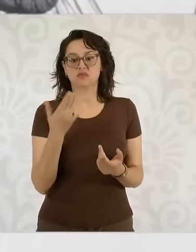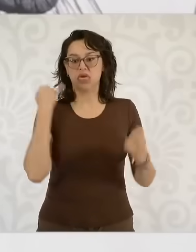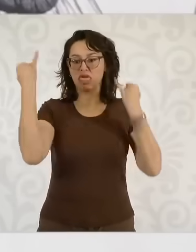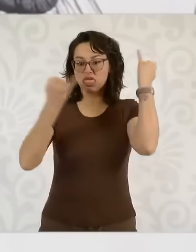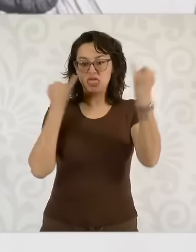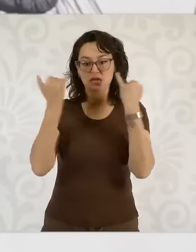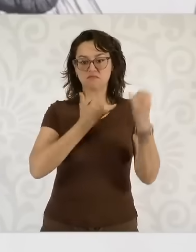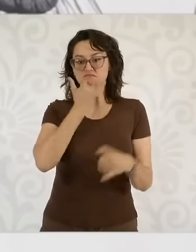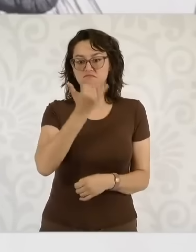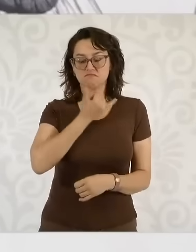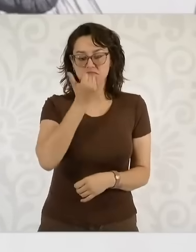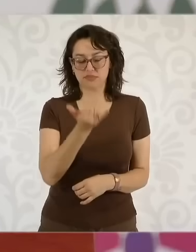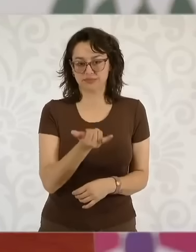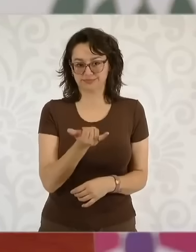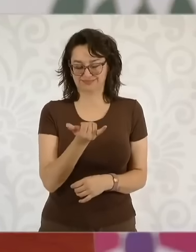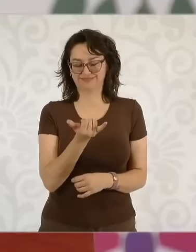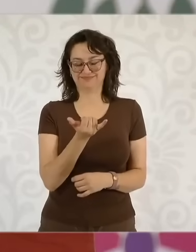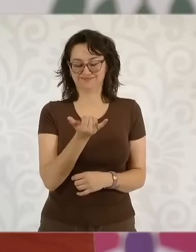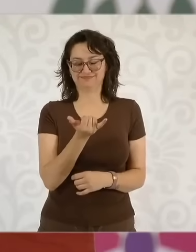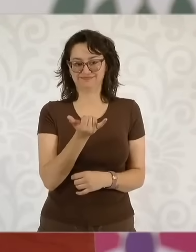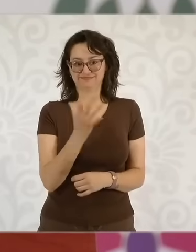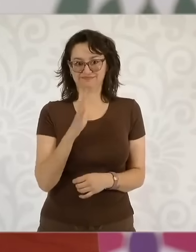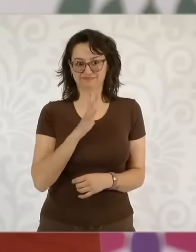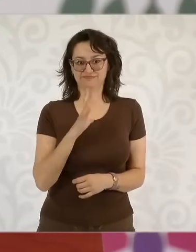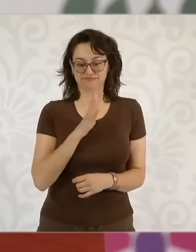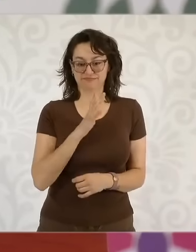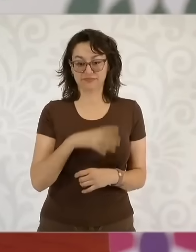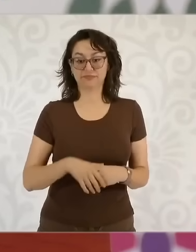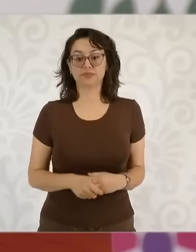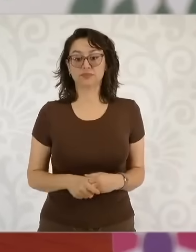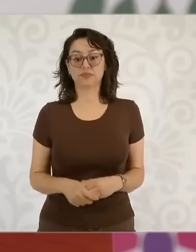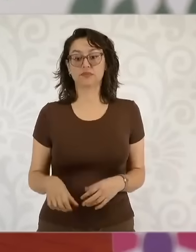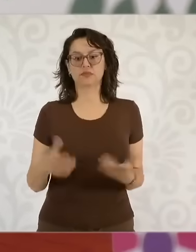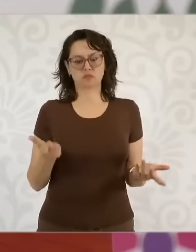El día de ayer cuando la secretaria de Seguridad Interior hace esta declaración pues inmediato